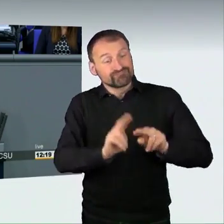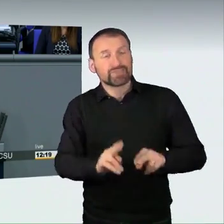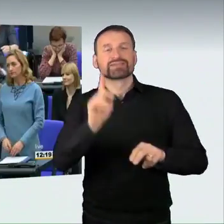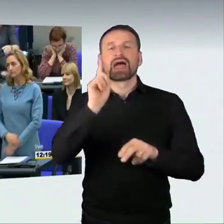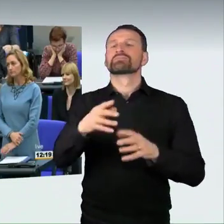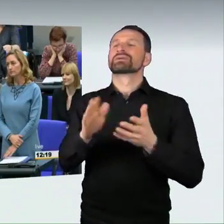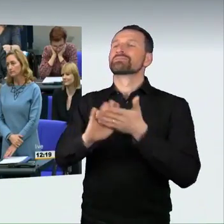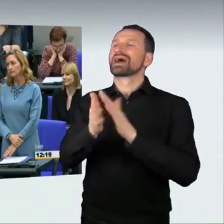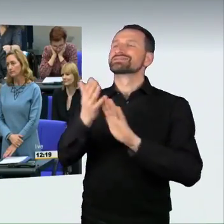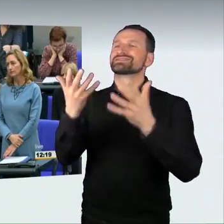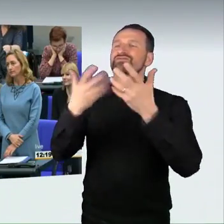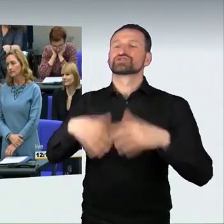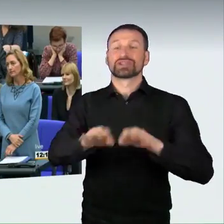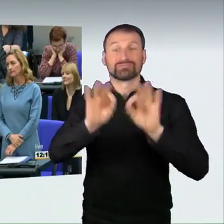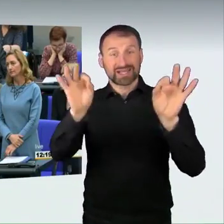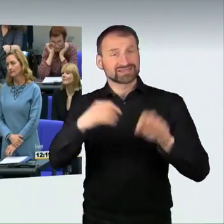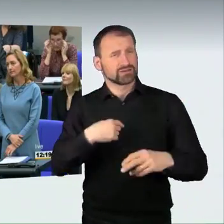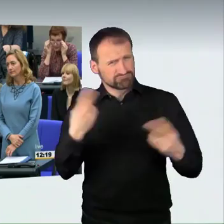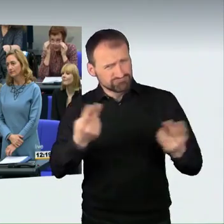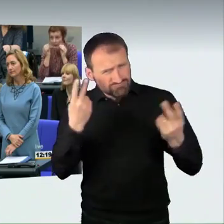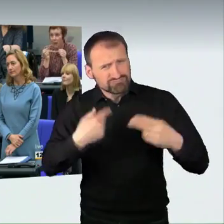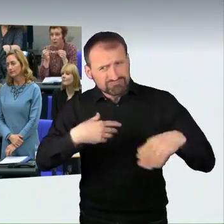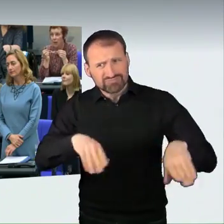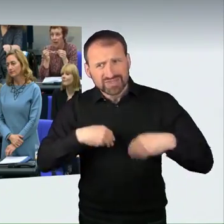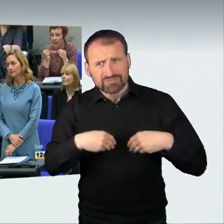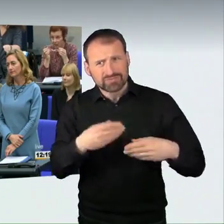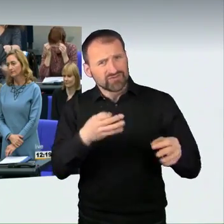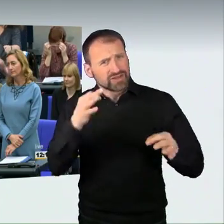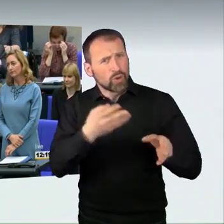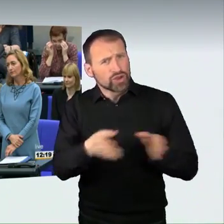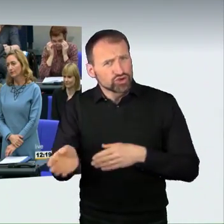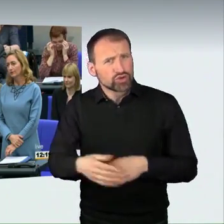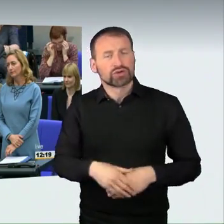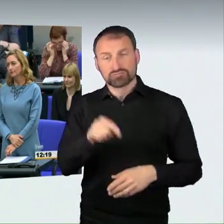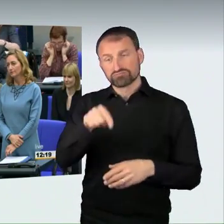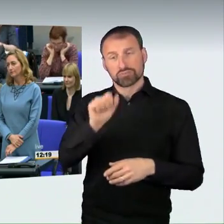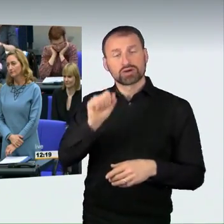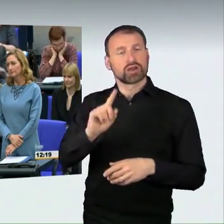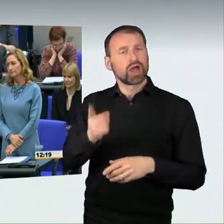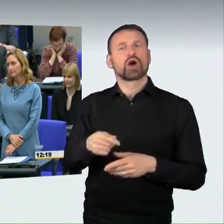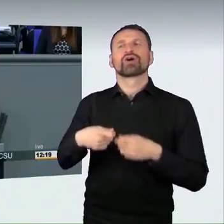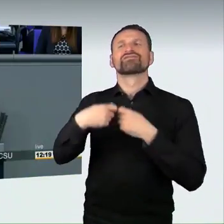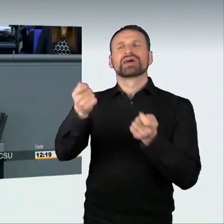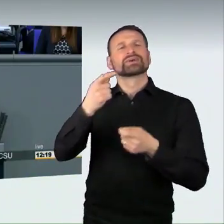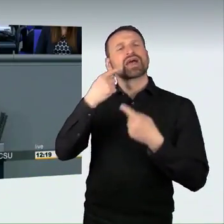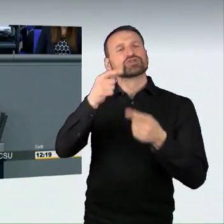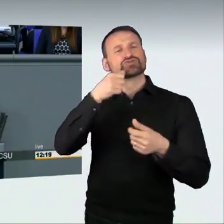Deswegen kann man auch über das Auskunftsrecht reden, wenn es um die Vormiete geht. Das Auskunftsrecht, das Sie jetzt vorschlagen